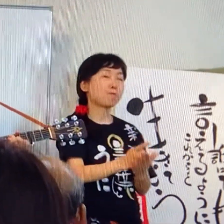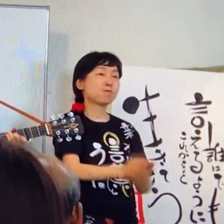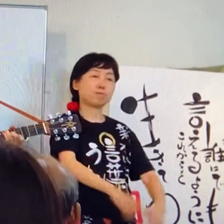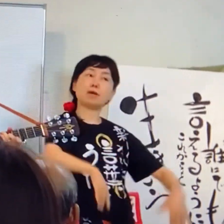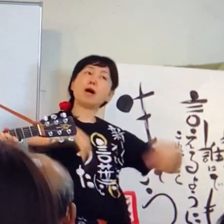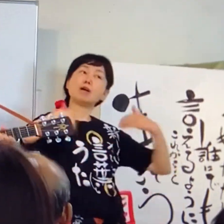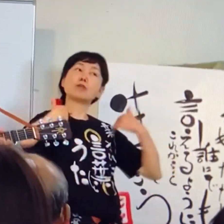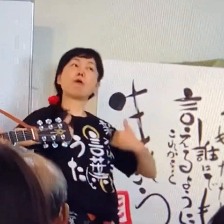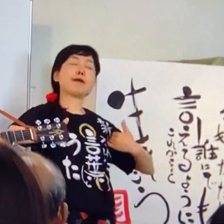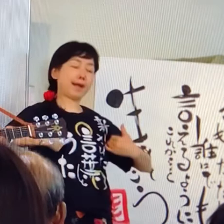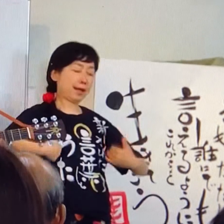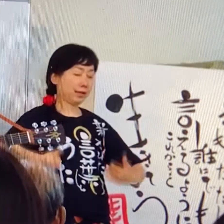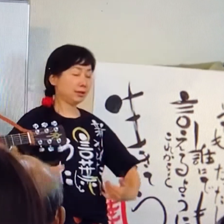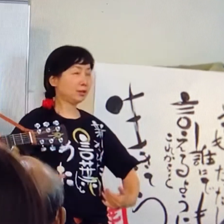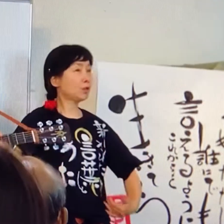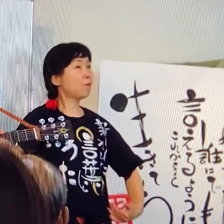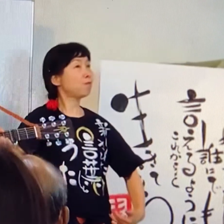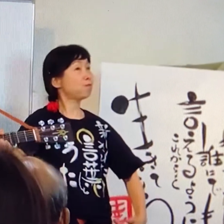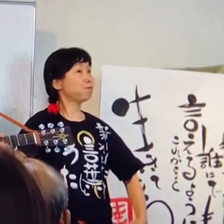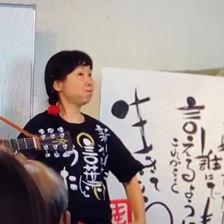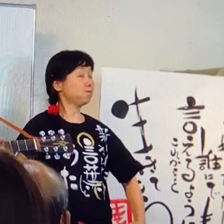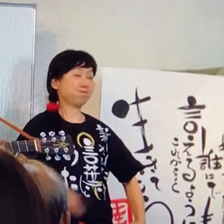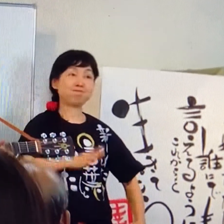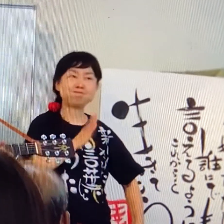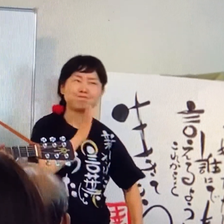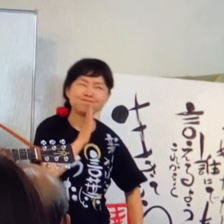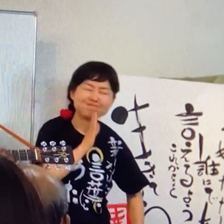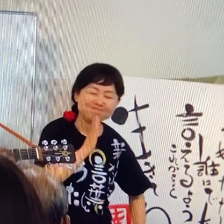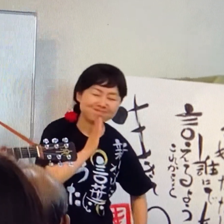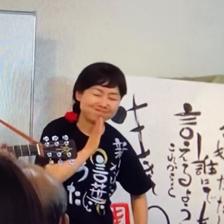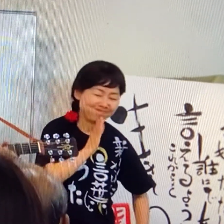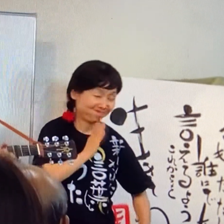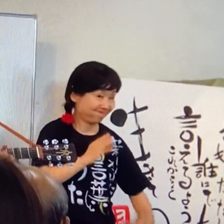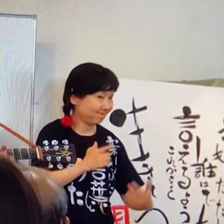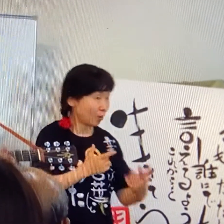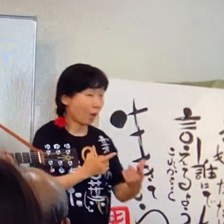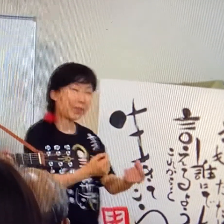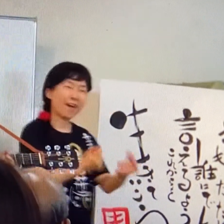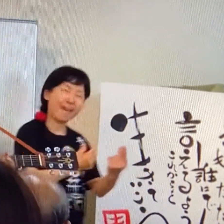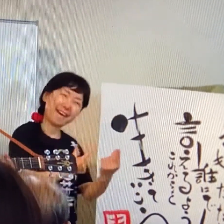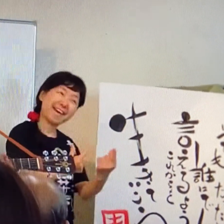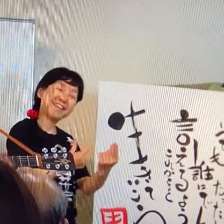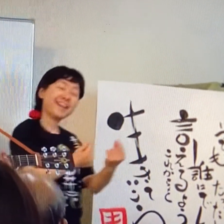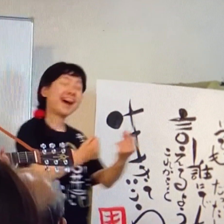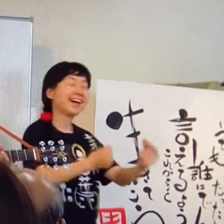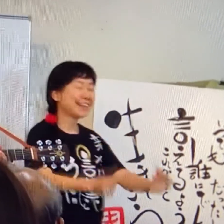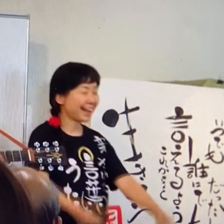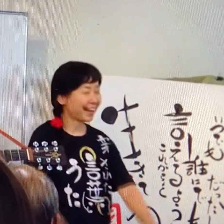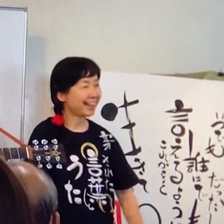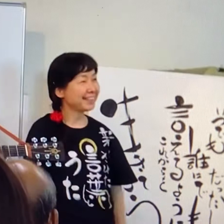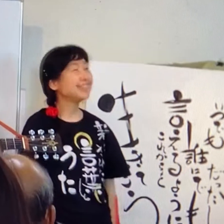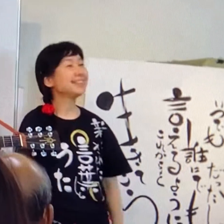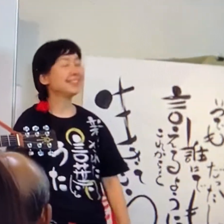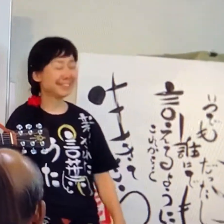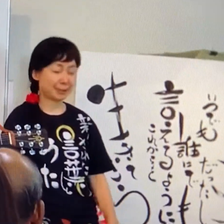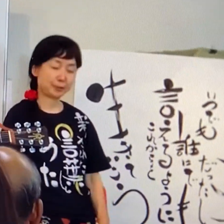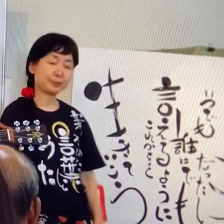これ以上に確かなものはない